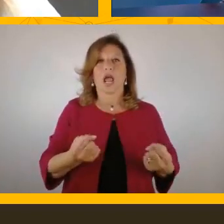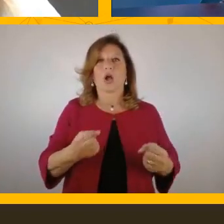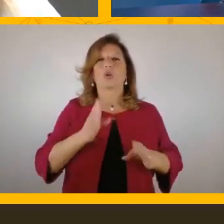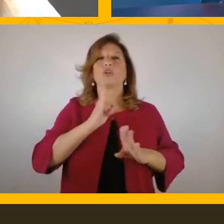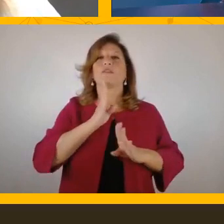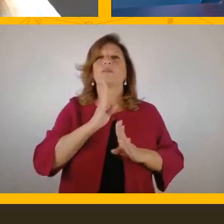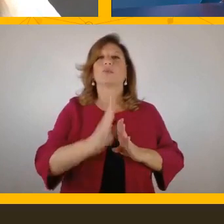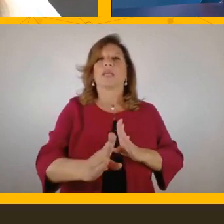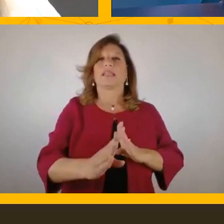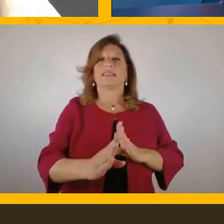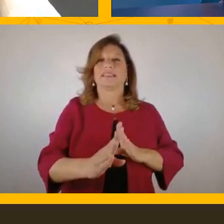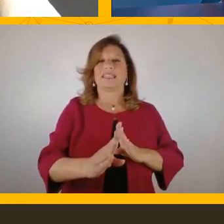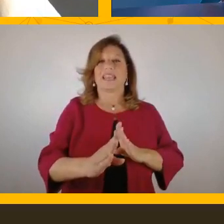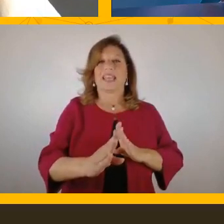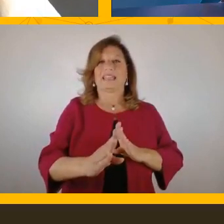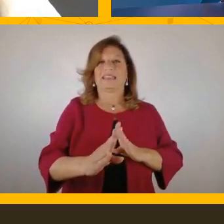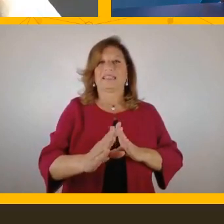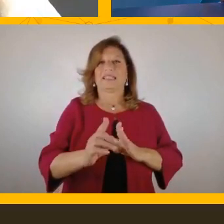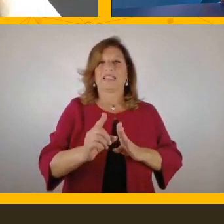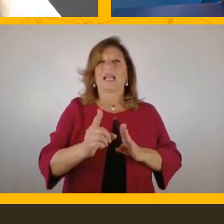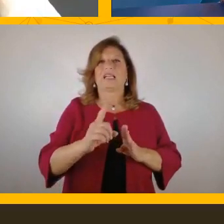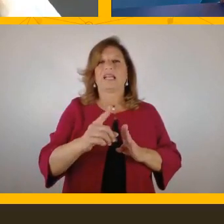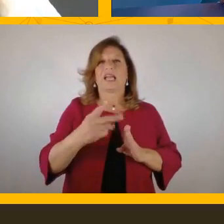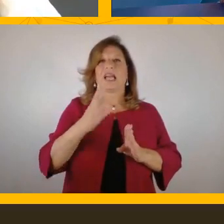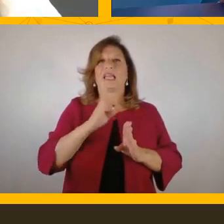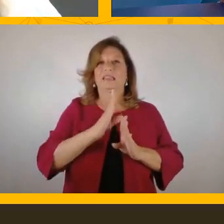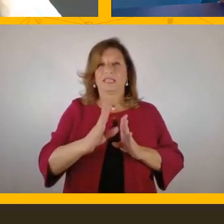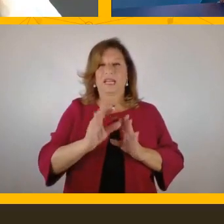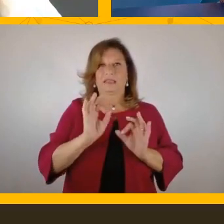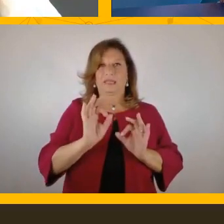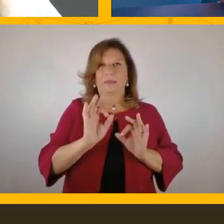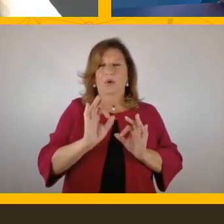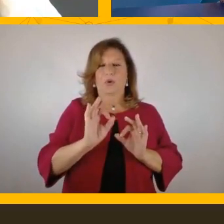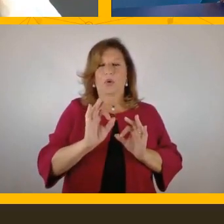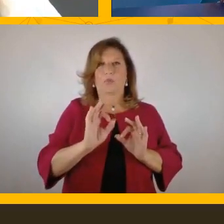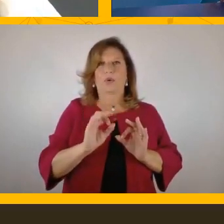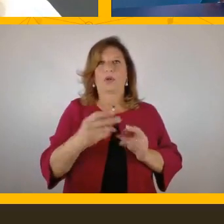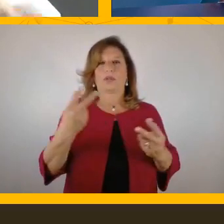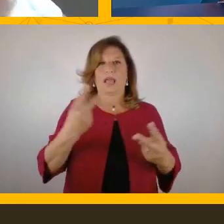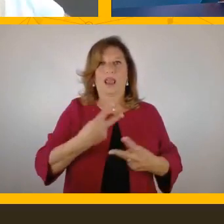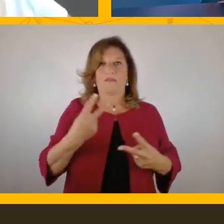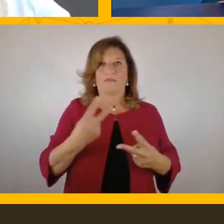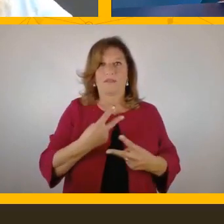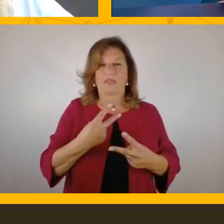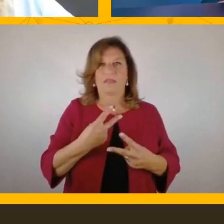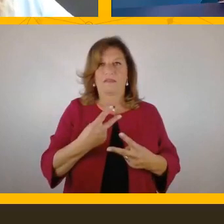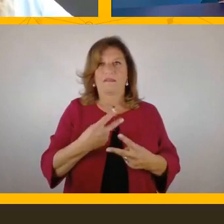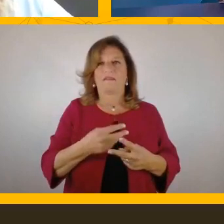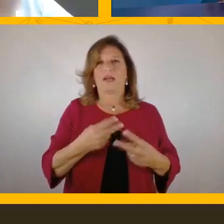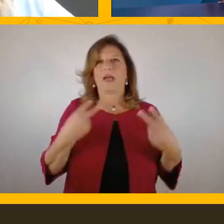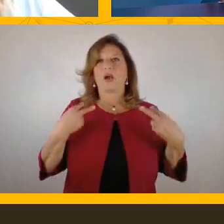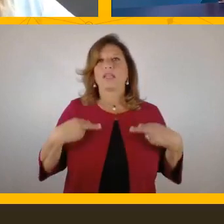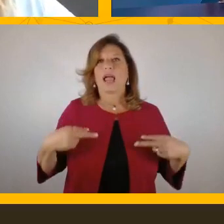contenuti avviene molto spesso in diretta eh cioè in diretta cioè live e ehm